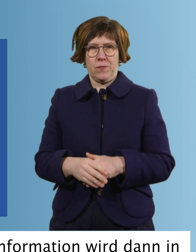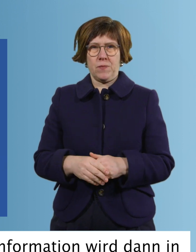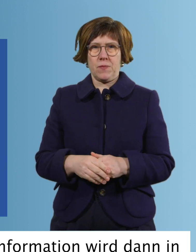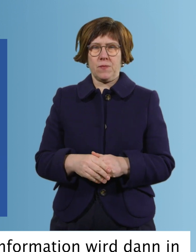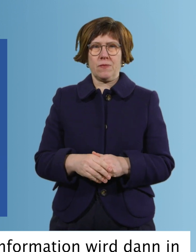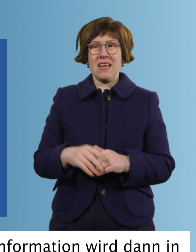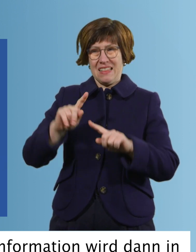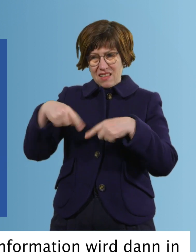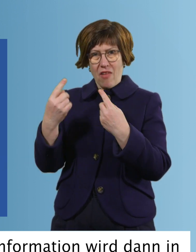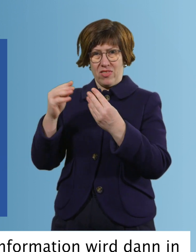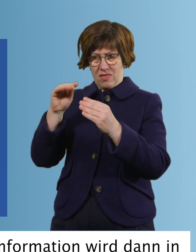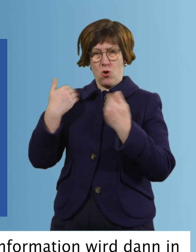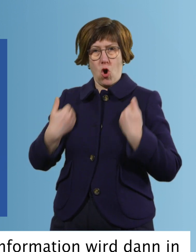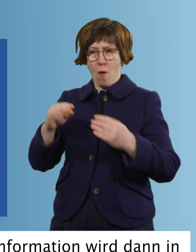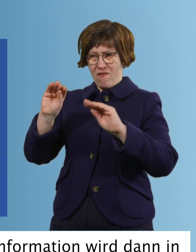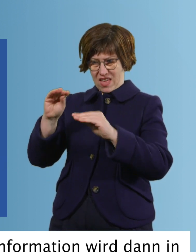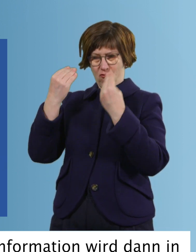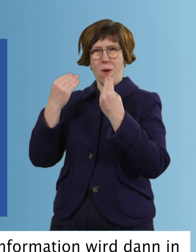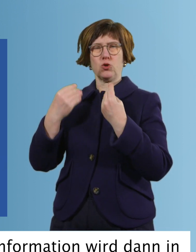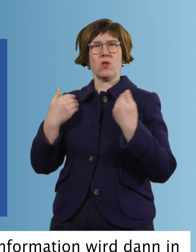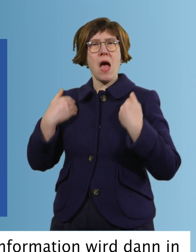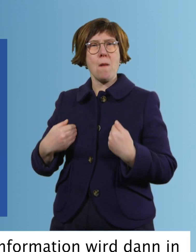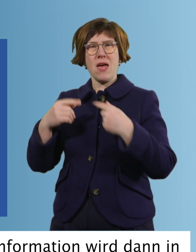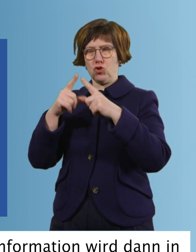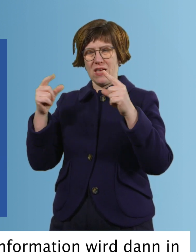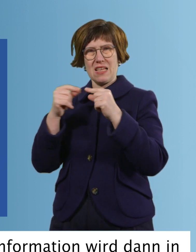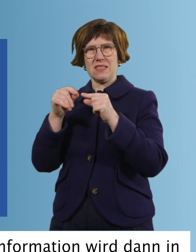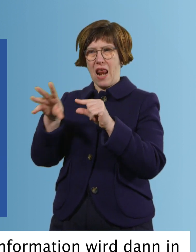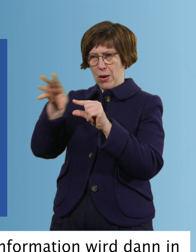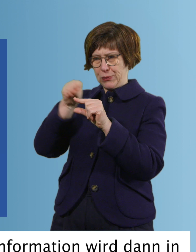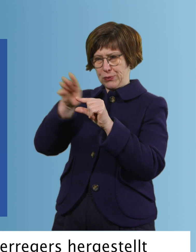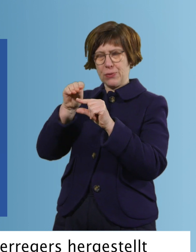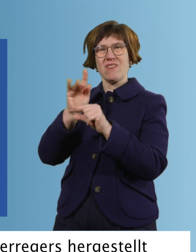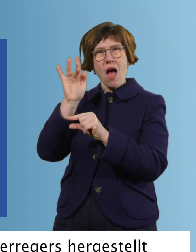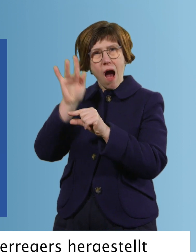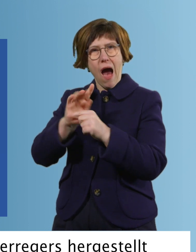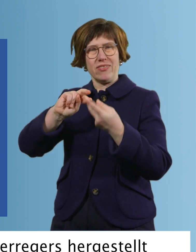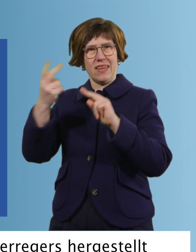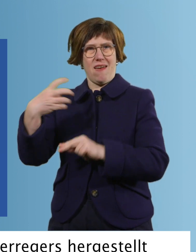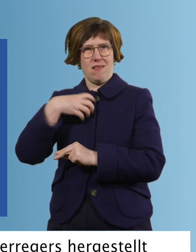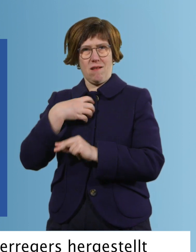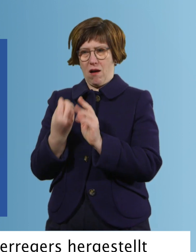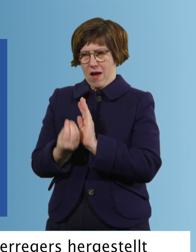Diese Information wird dann in der menschlichen Zelle abgelesen, das Antigen des Krankheitserregers